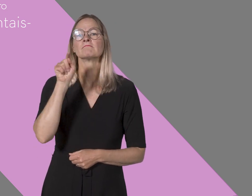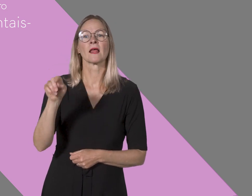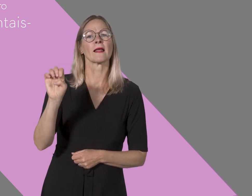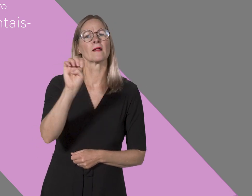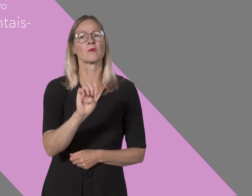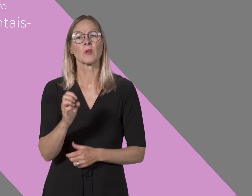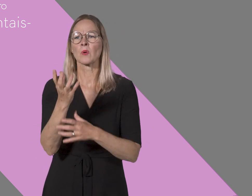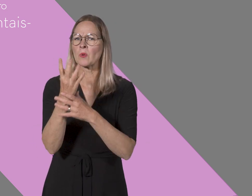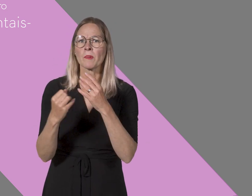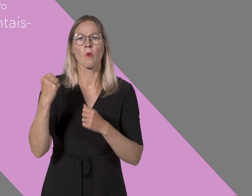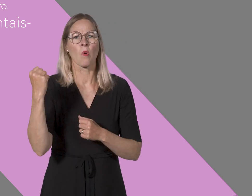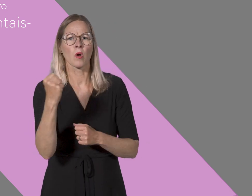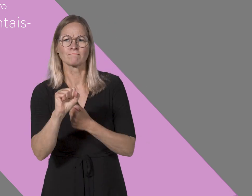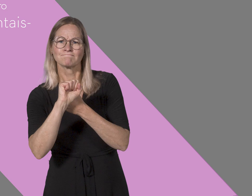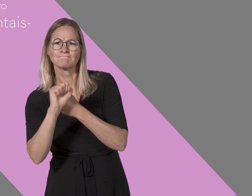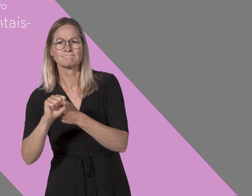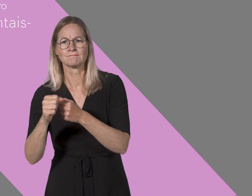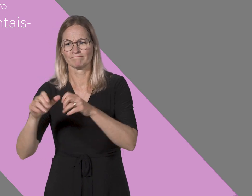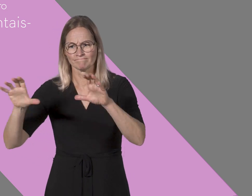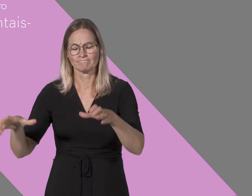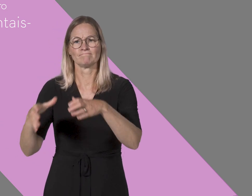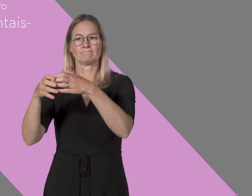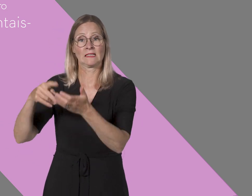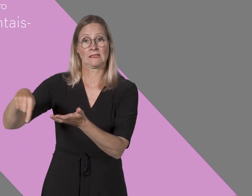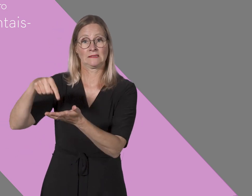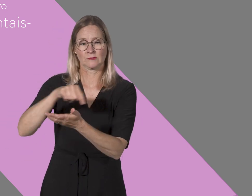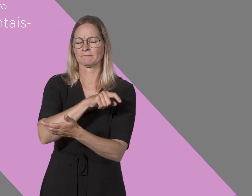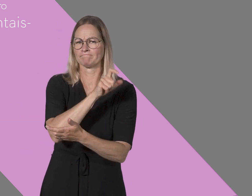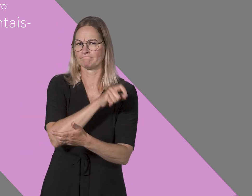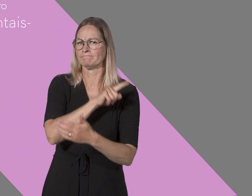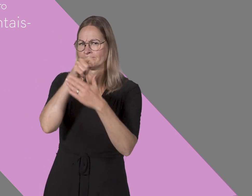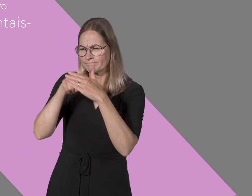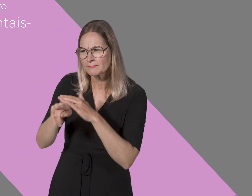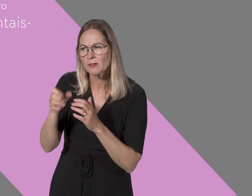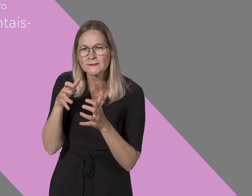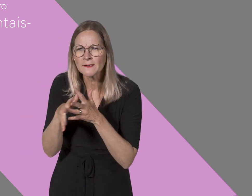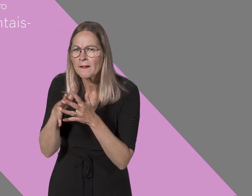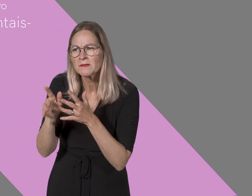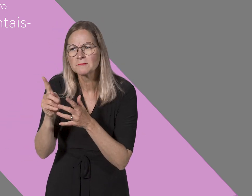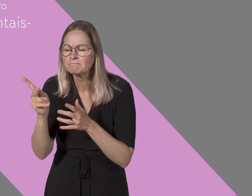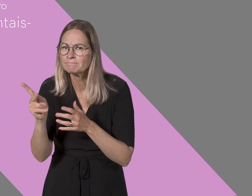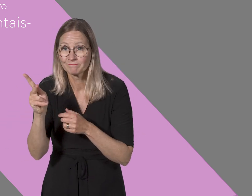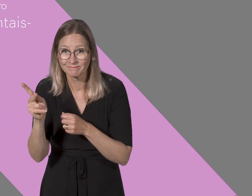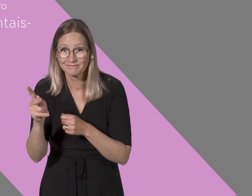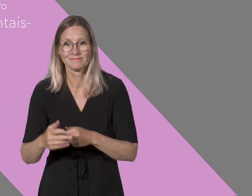Euroopan hybridiuhkien torjunnan osaamiskeskuksessa.